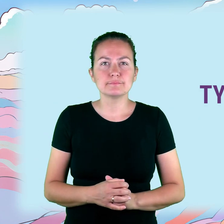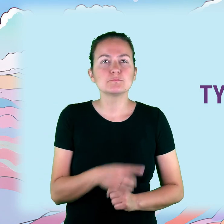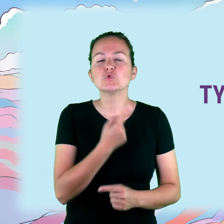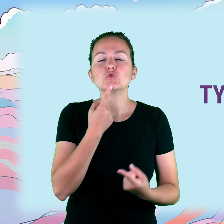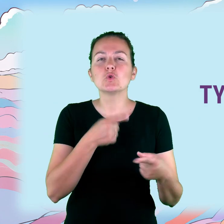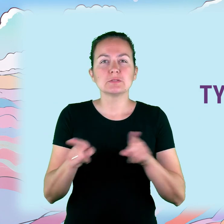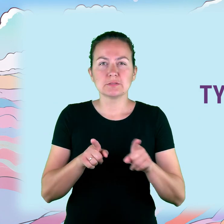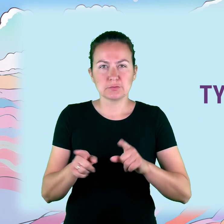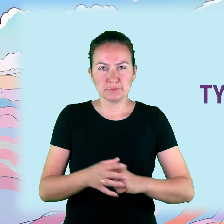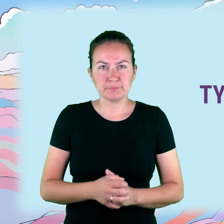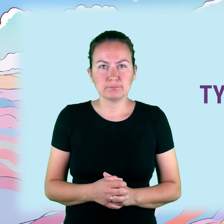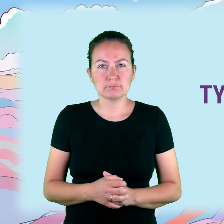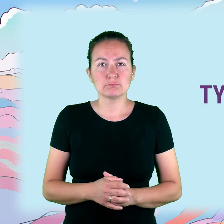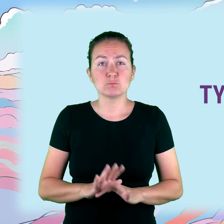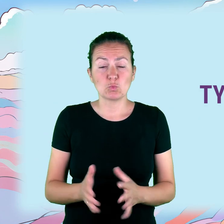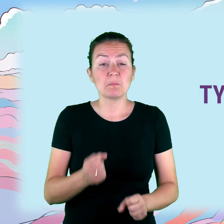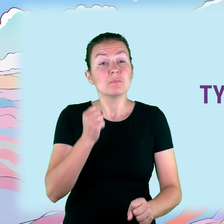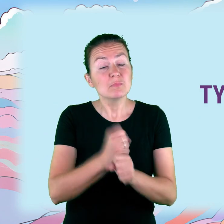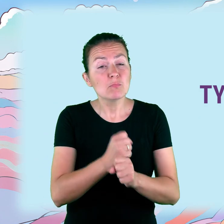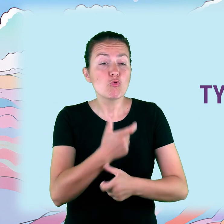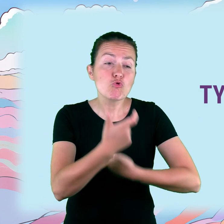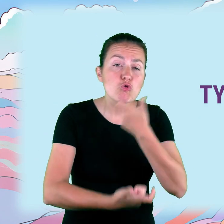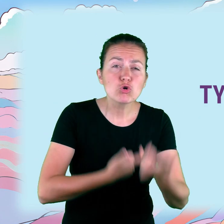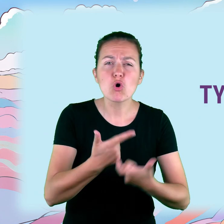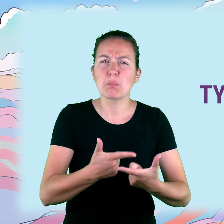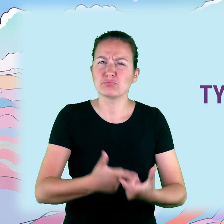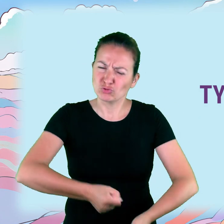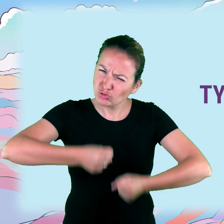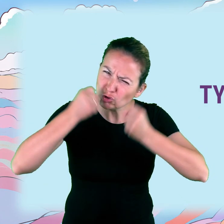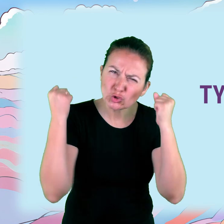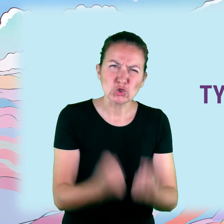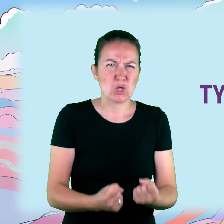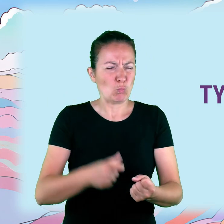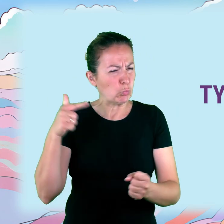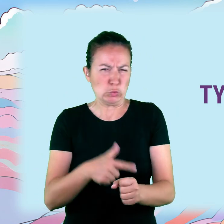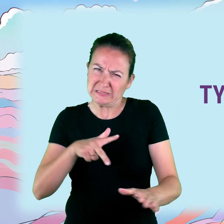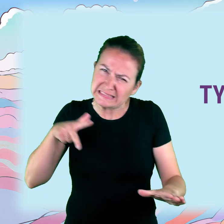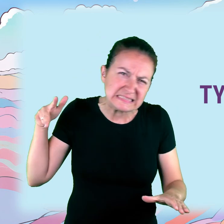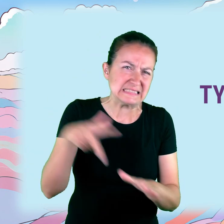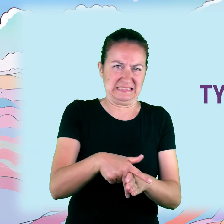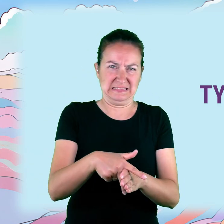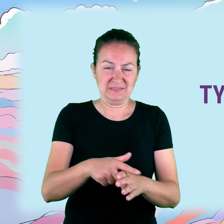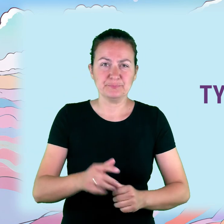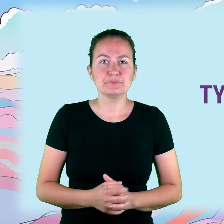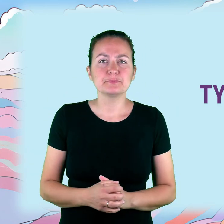Bardzo trudna praca. Duży wysiłek.